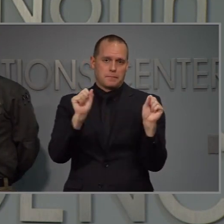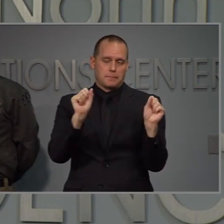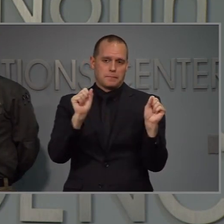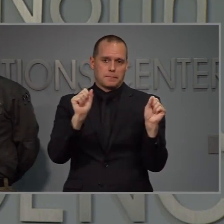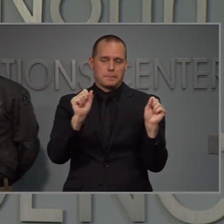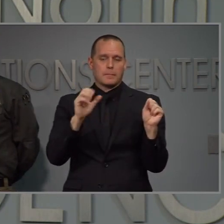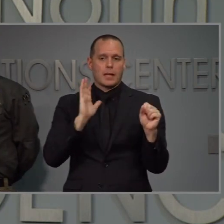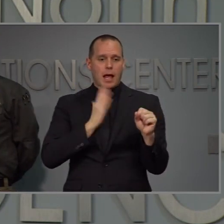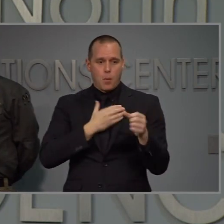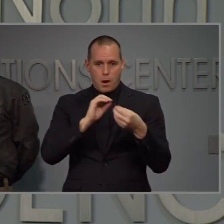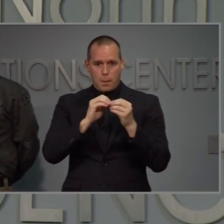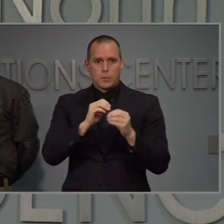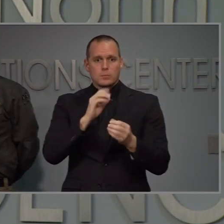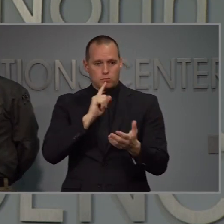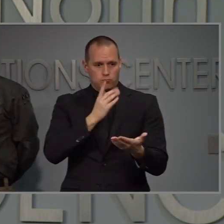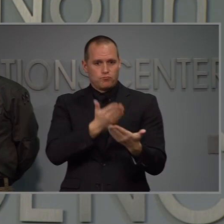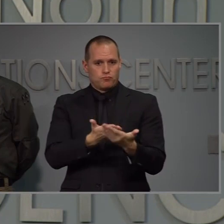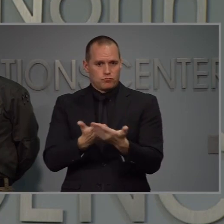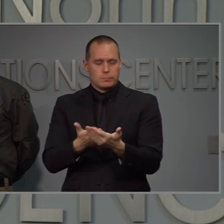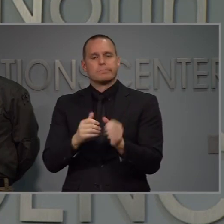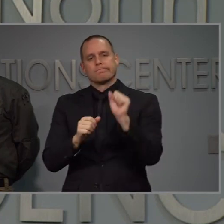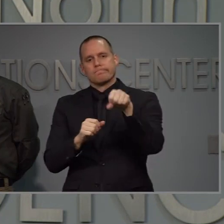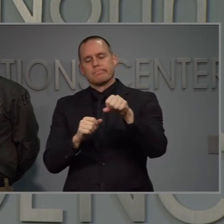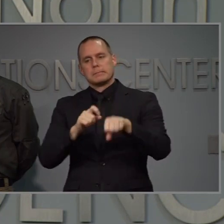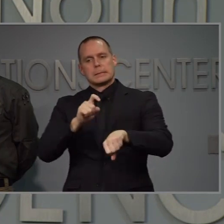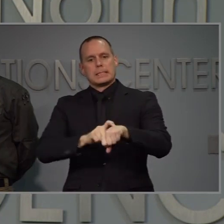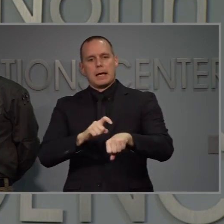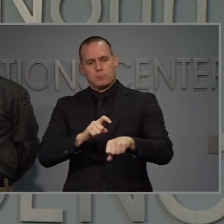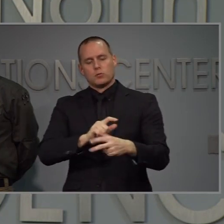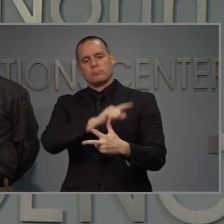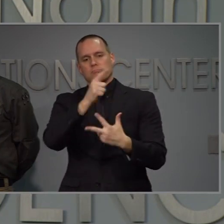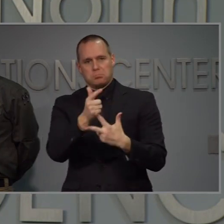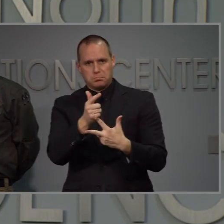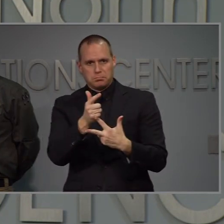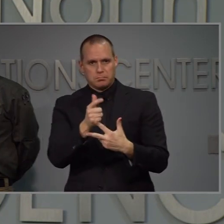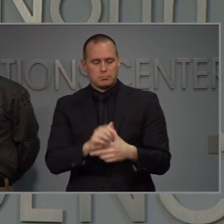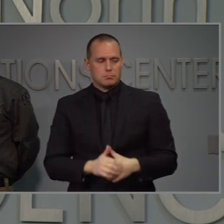otra fase a menos de que sea seguro hacerlo y tenemos los